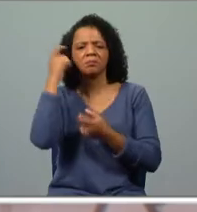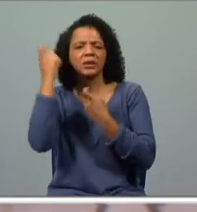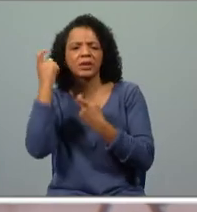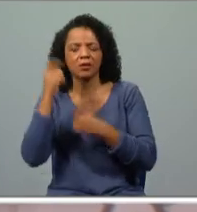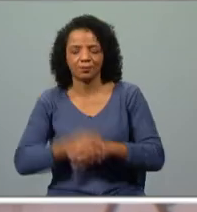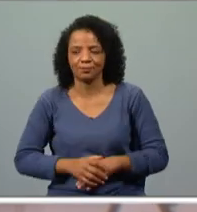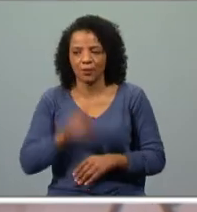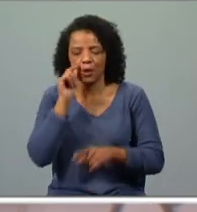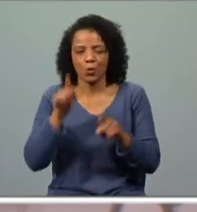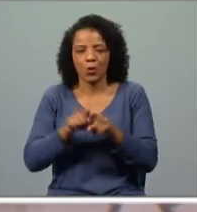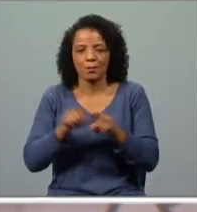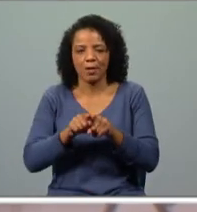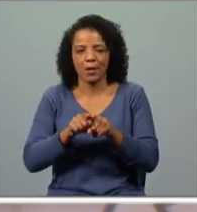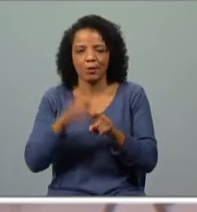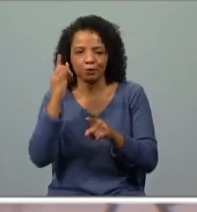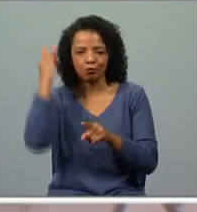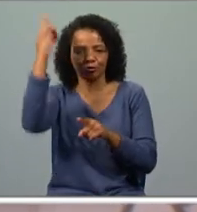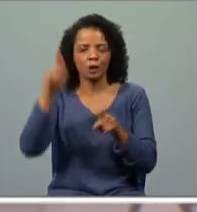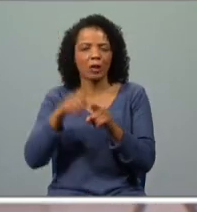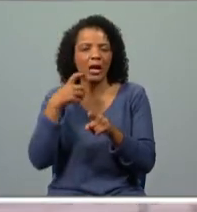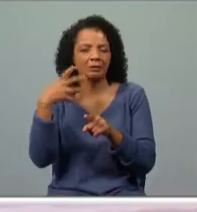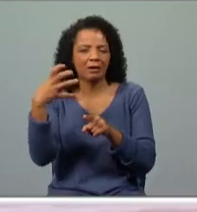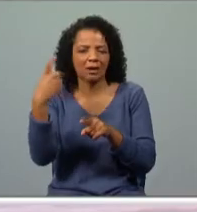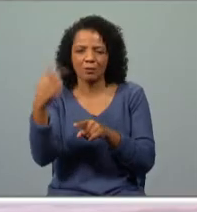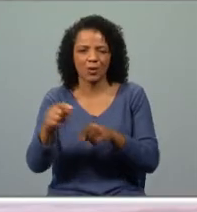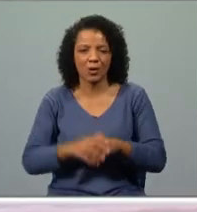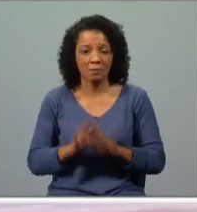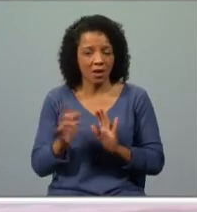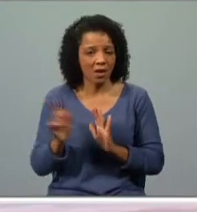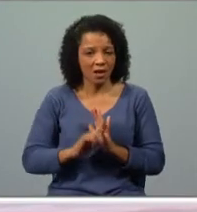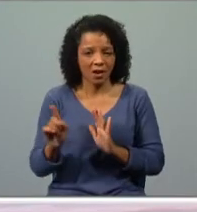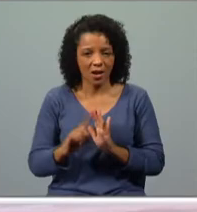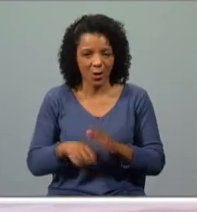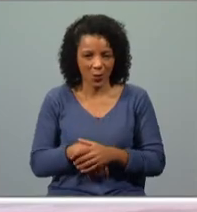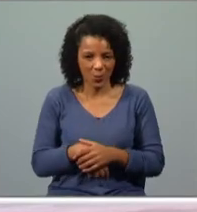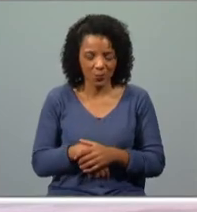o desgraçado o polifemo estava com uma dor de dente e afinal não foi eles que polyphemus 有個混蛋牙痛，畢竟不是他們